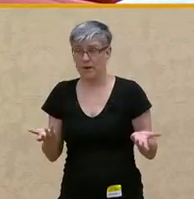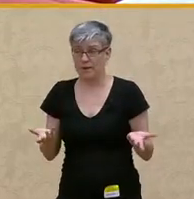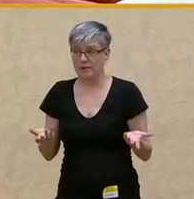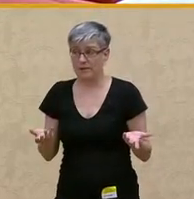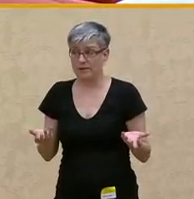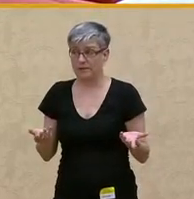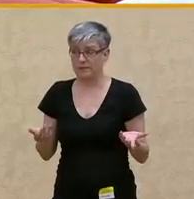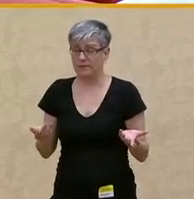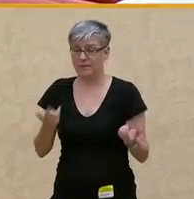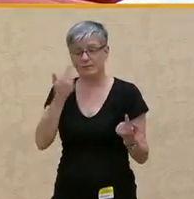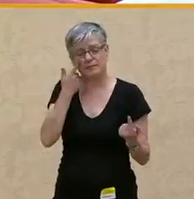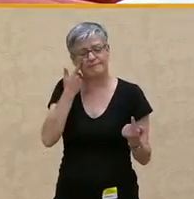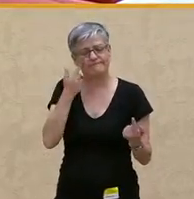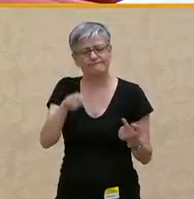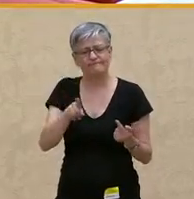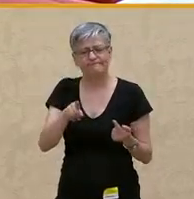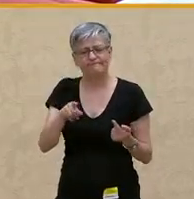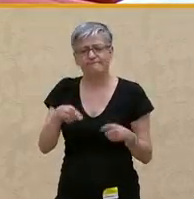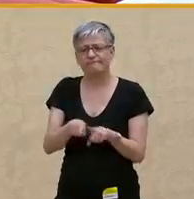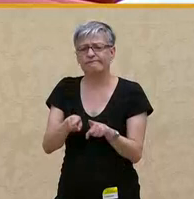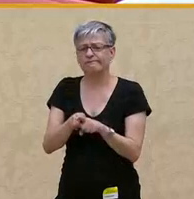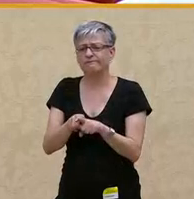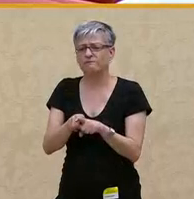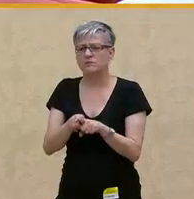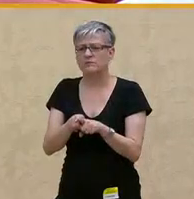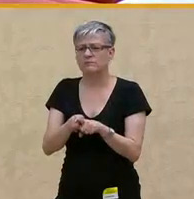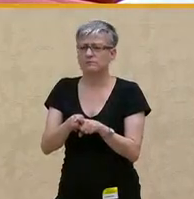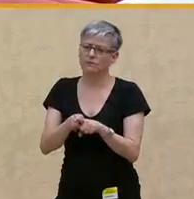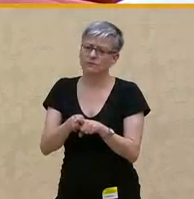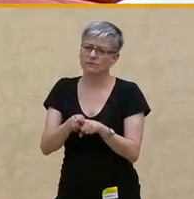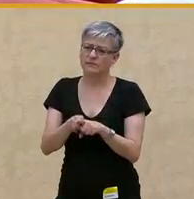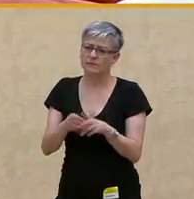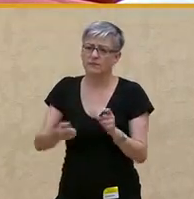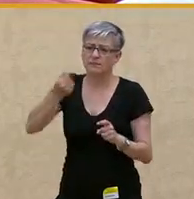hecho bastante patente y vamos a decir, se ha puesto más a la palestra el caso